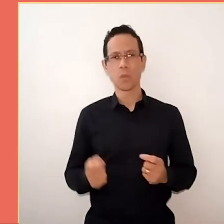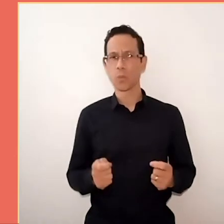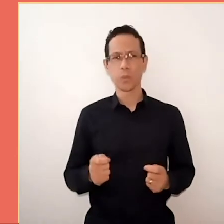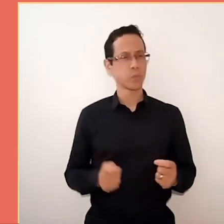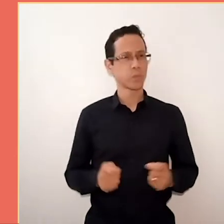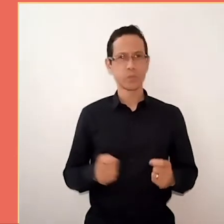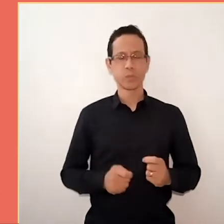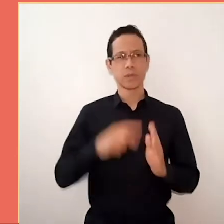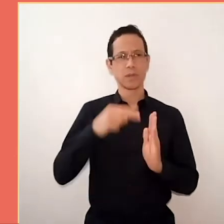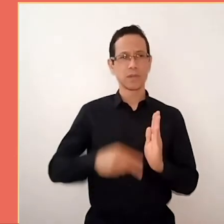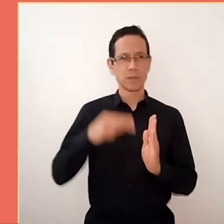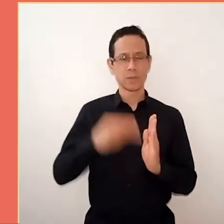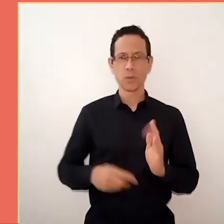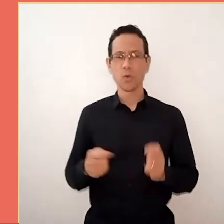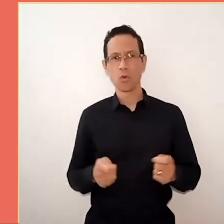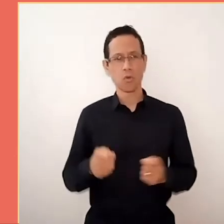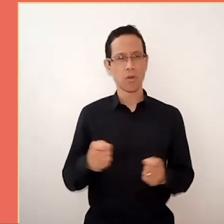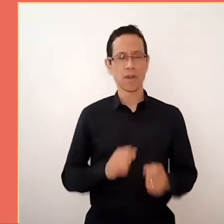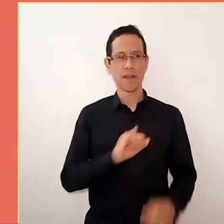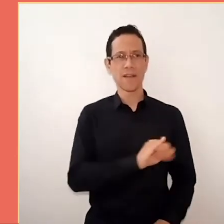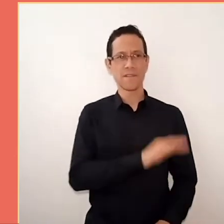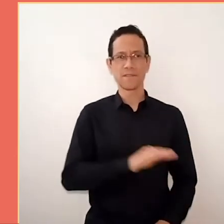é o controle das infâncias, a infância não tem como